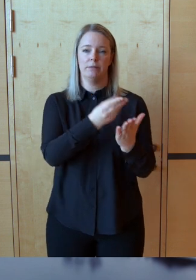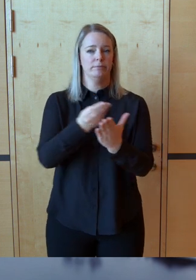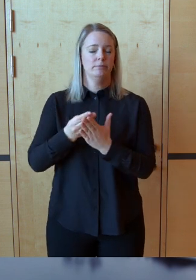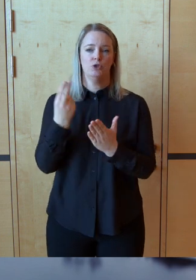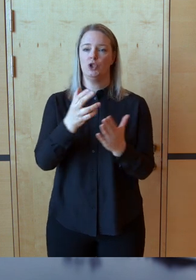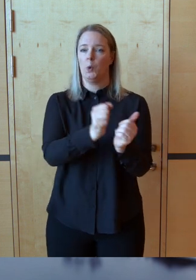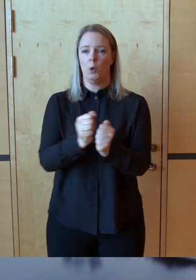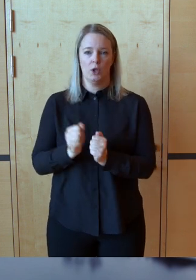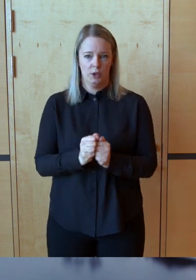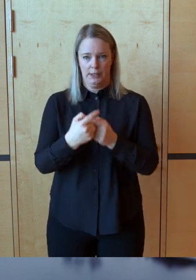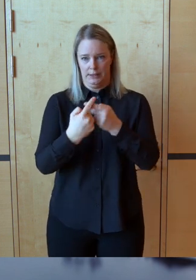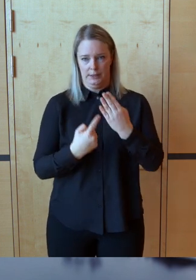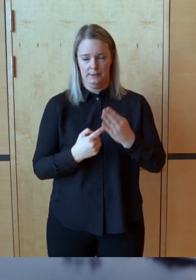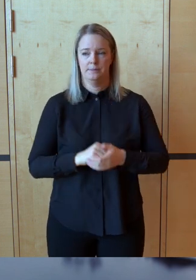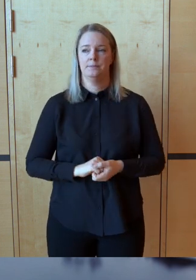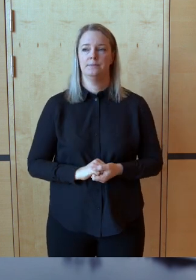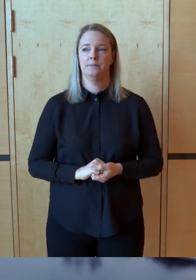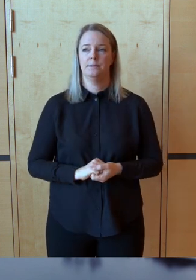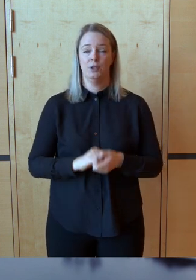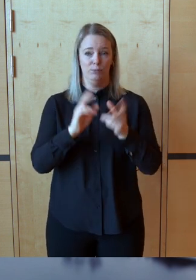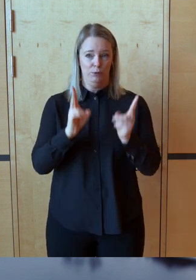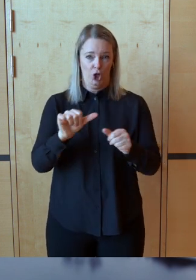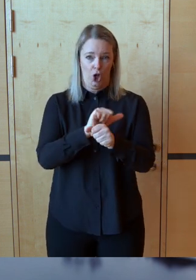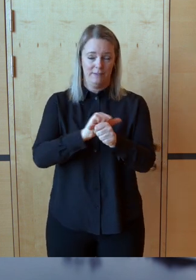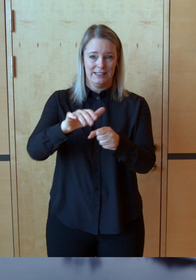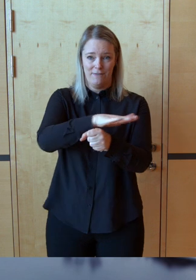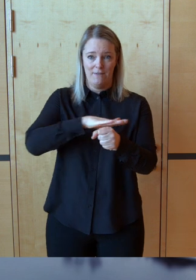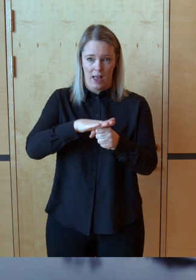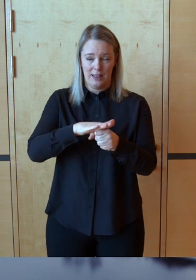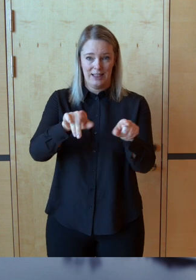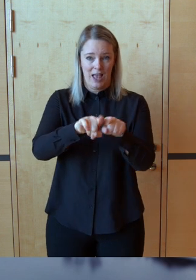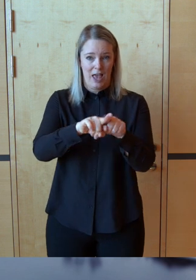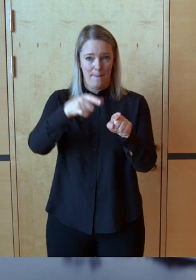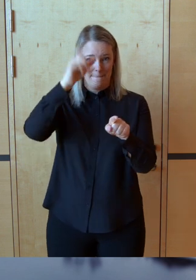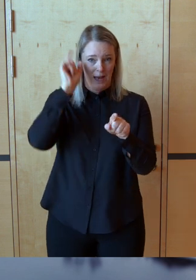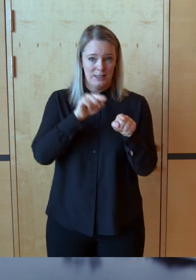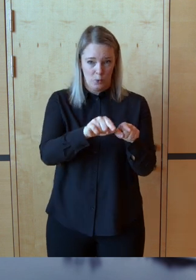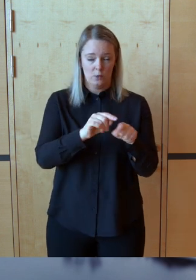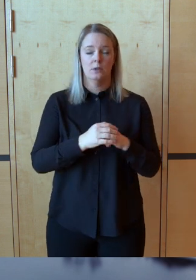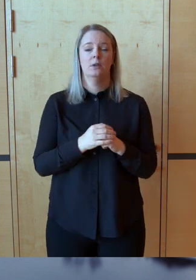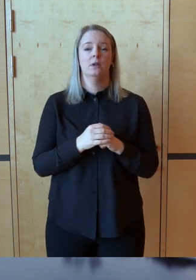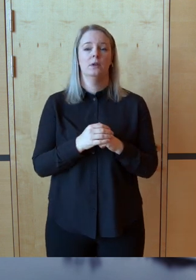Till de svar i frågan om fältet så Ökat ganska olyckligt att den kommer inte vara sen